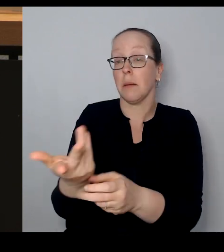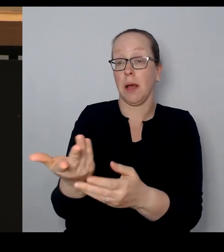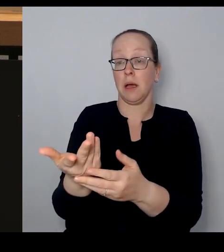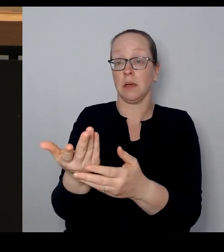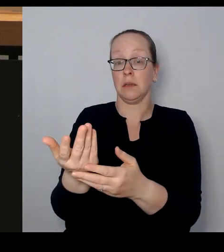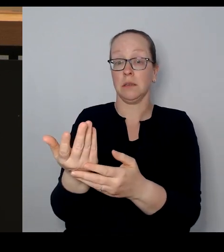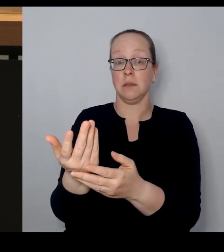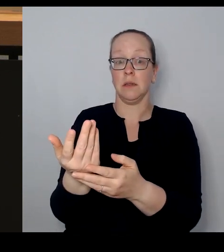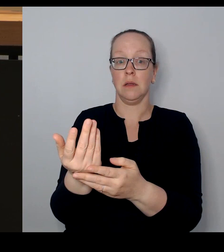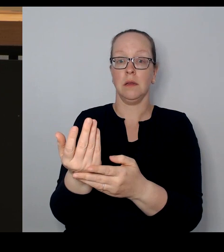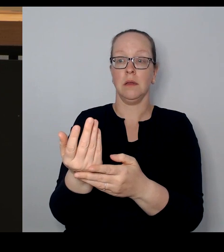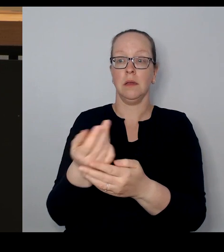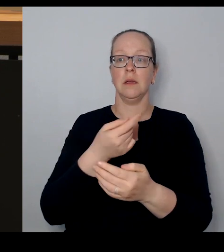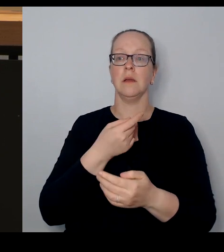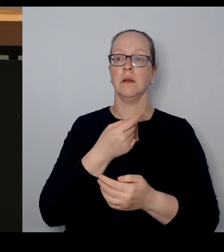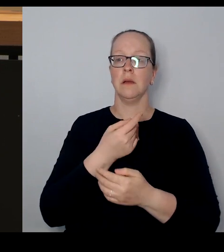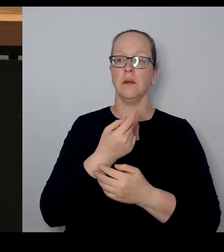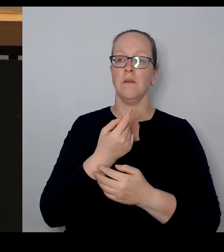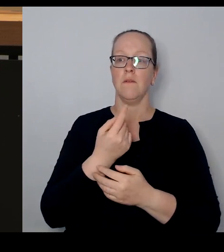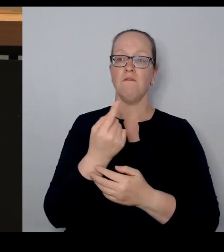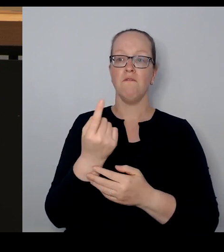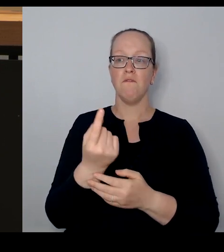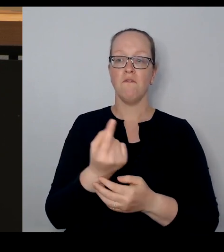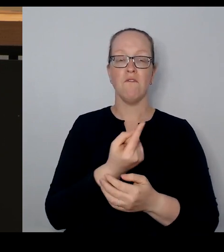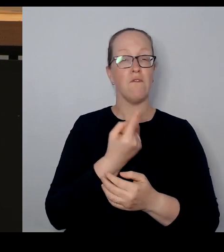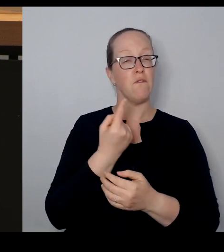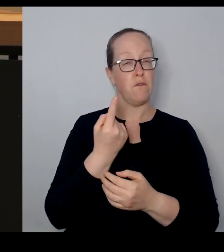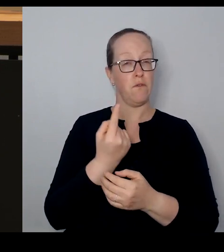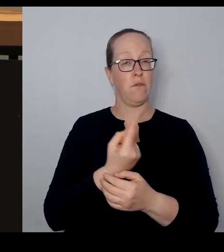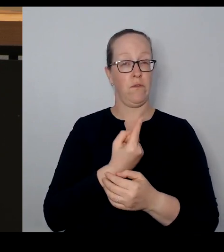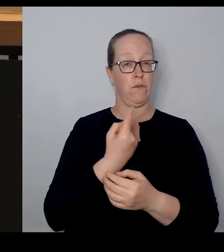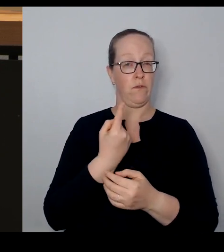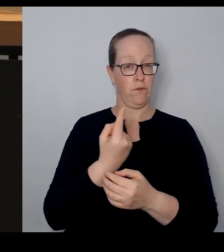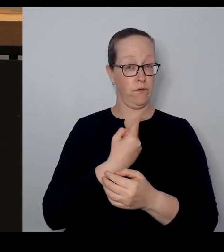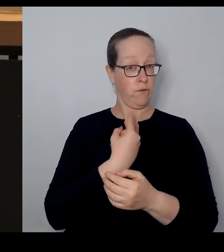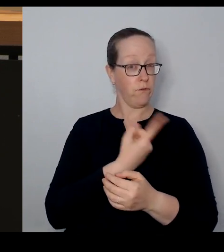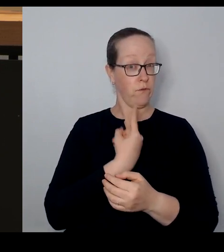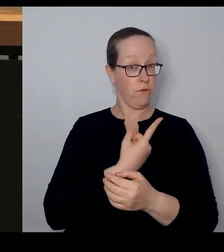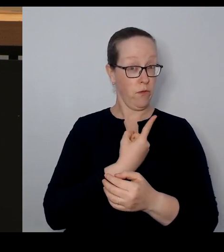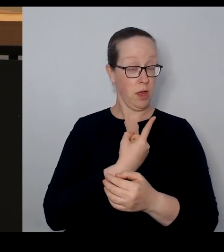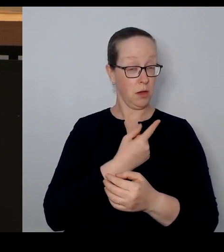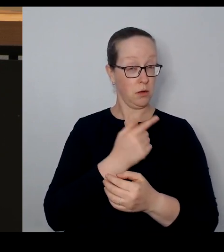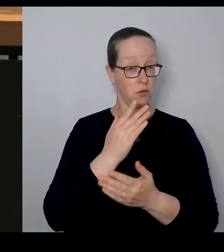Wir hingegen haben gesagt dezidiert 1 Million €. Auf unsere Initiative hin wird ein weiteres Ausbildungszentrum